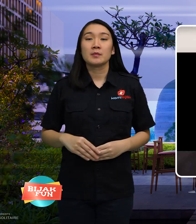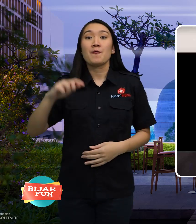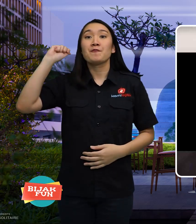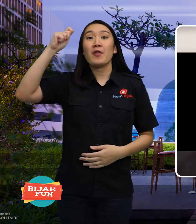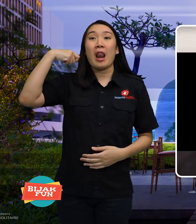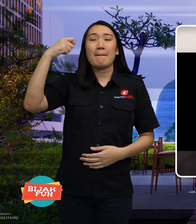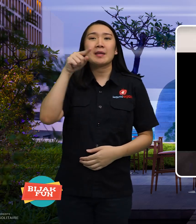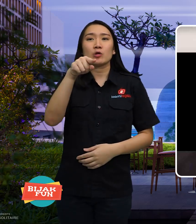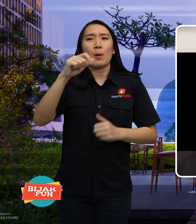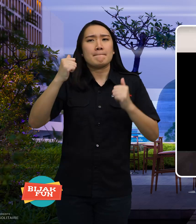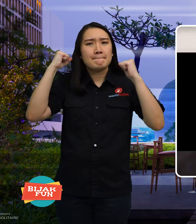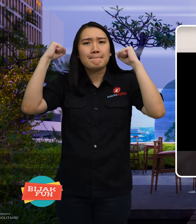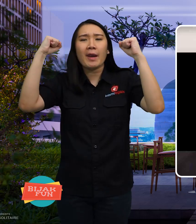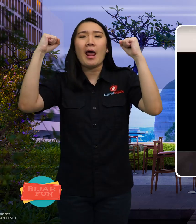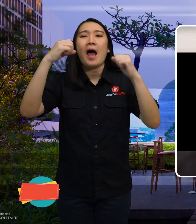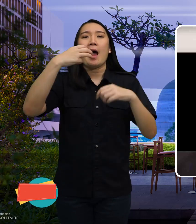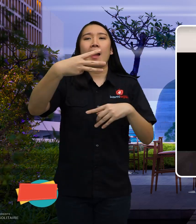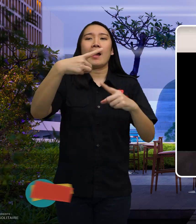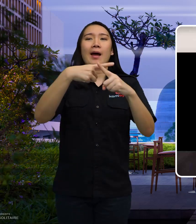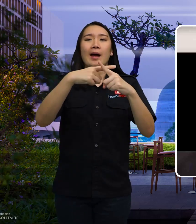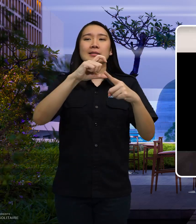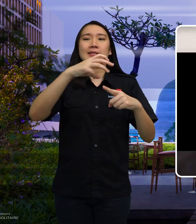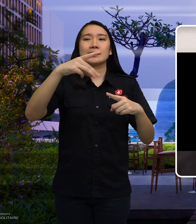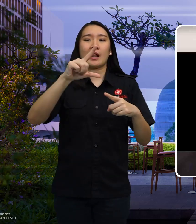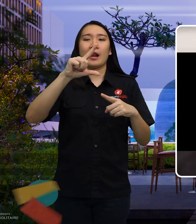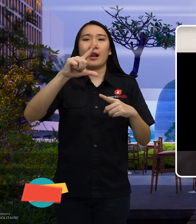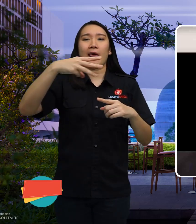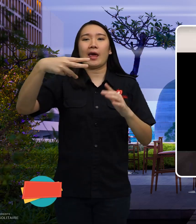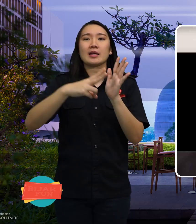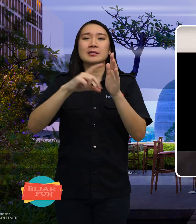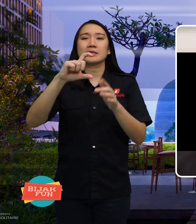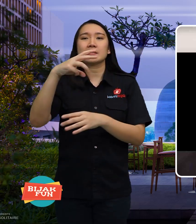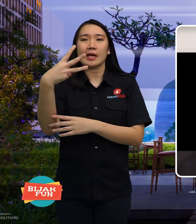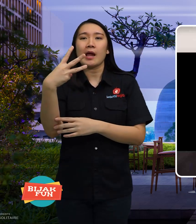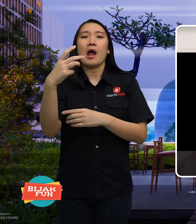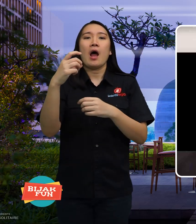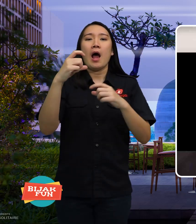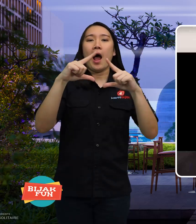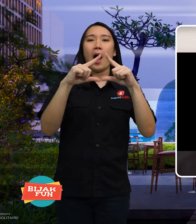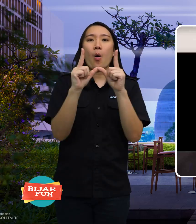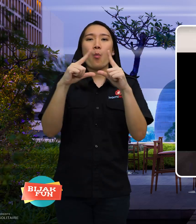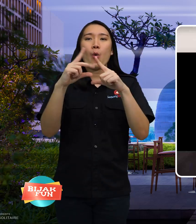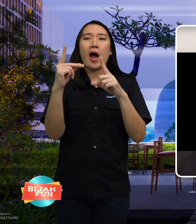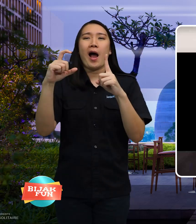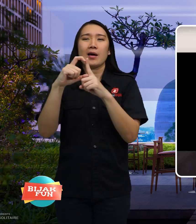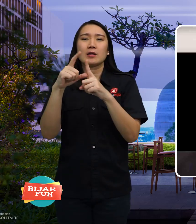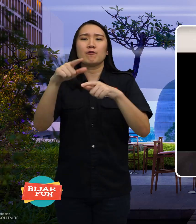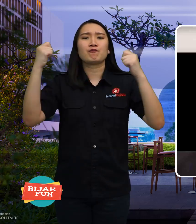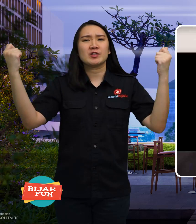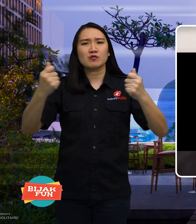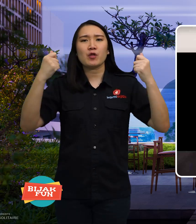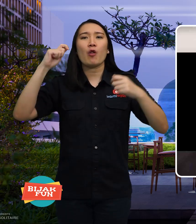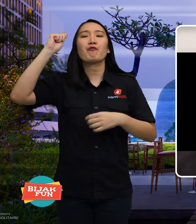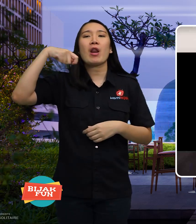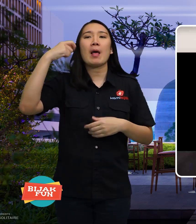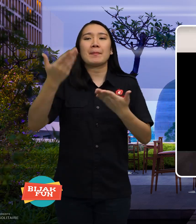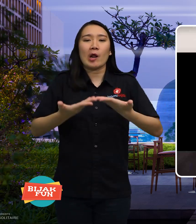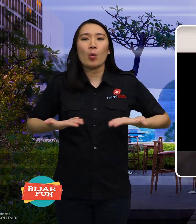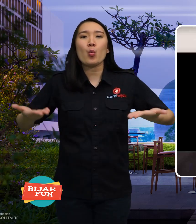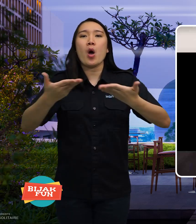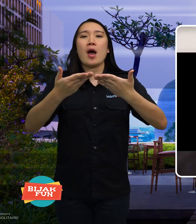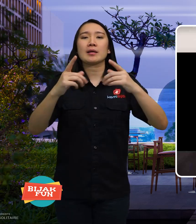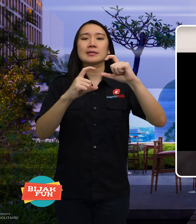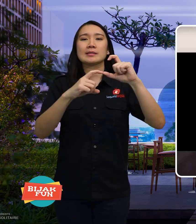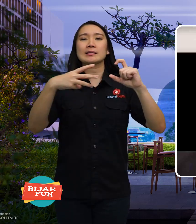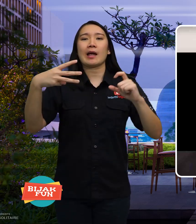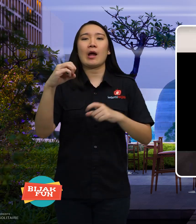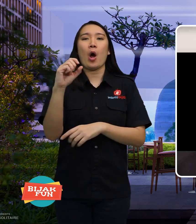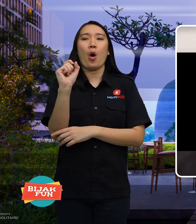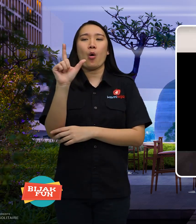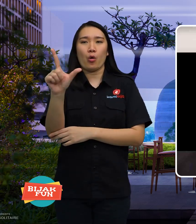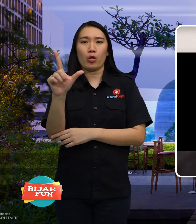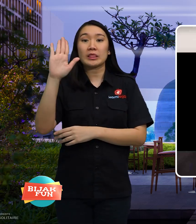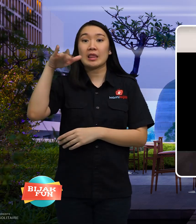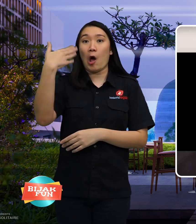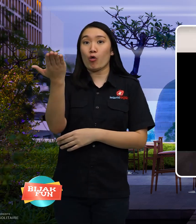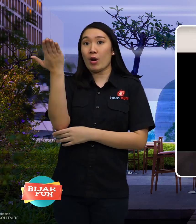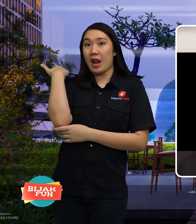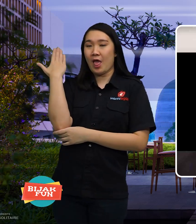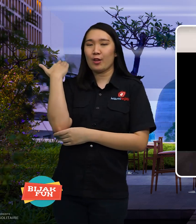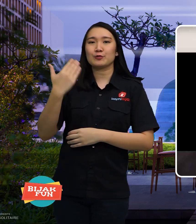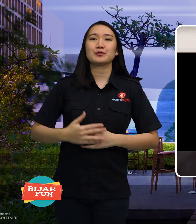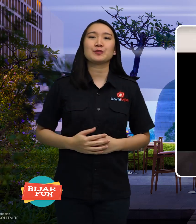Film itu menang Excellence Award di Festival Film Lingkungan Seoul tahun lalu.